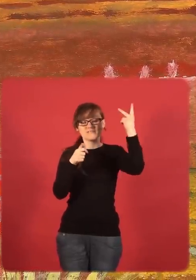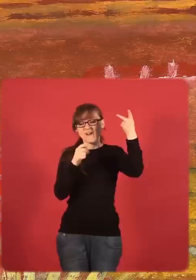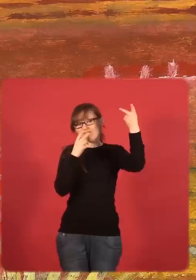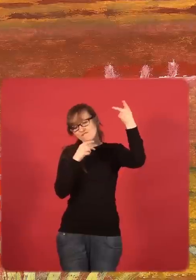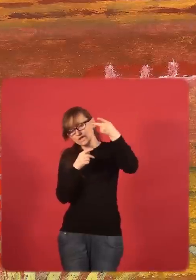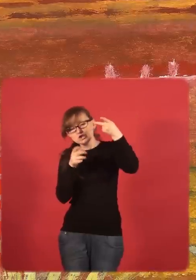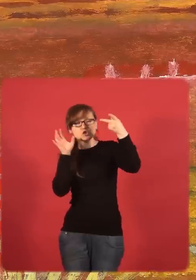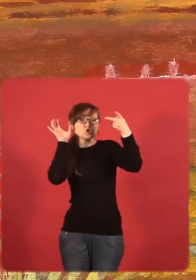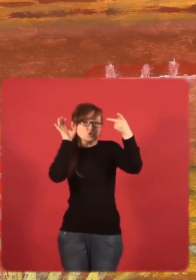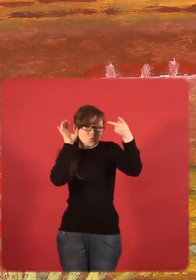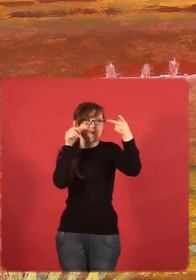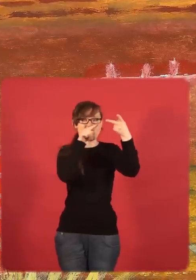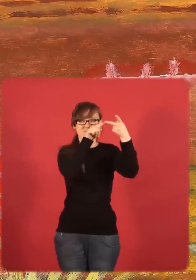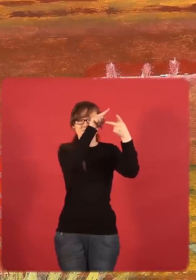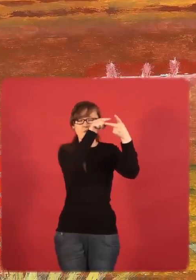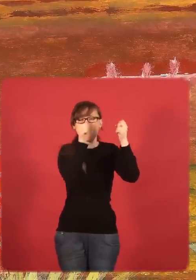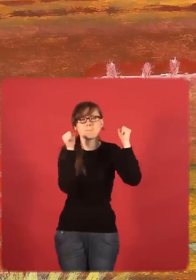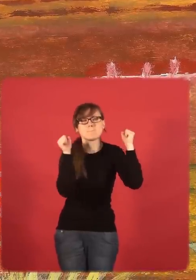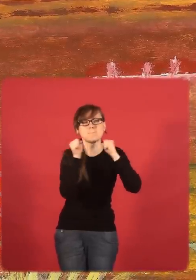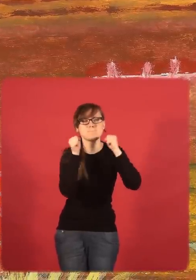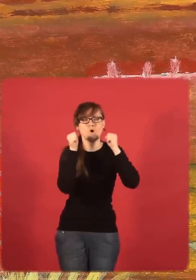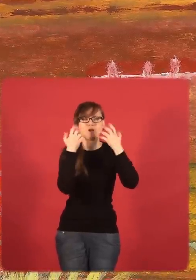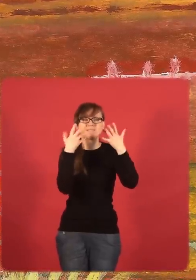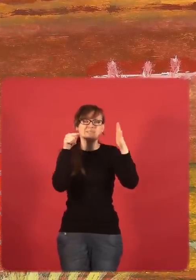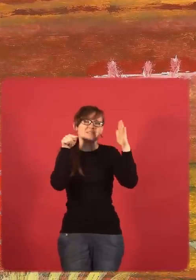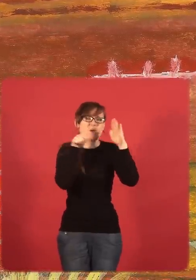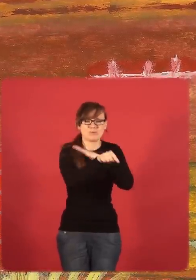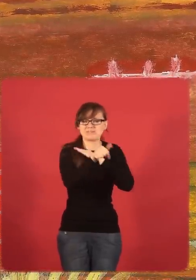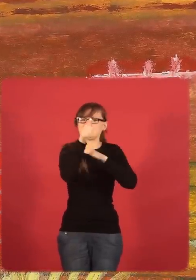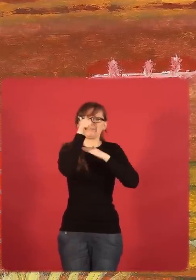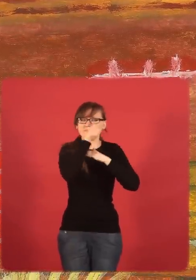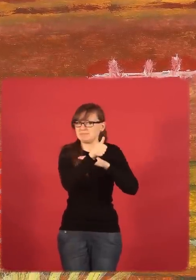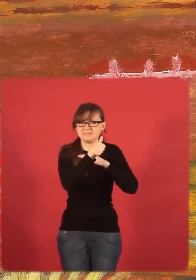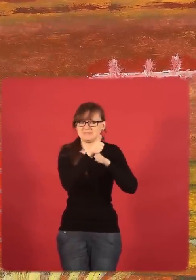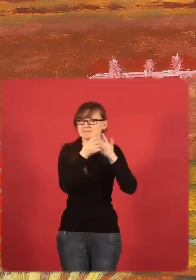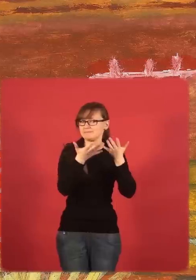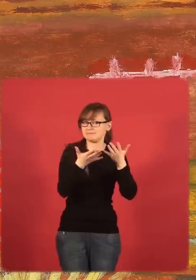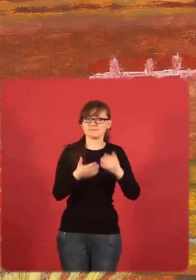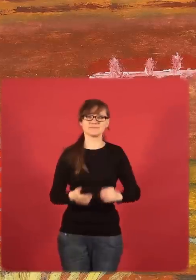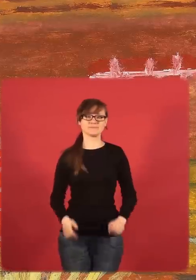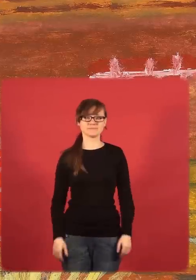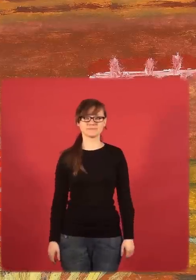Śmiertelnie przerażeni chłopcy obserwowali wszystko leżąc na strychu.